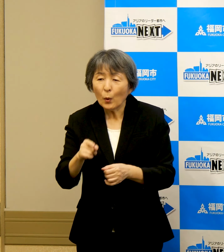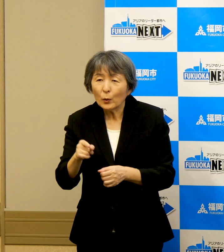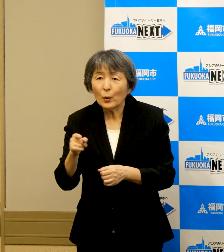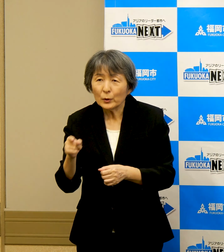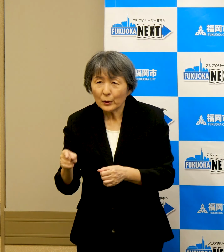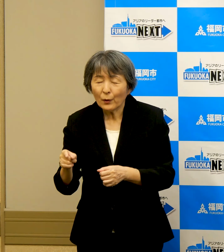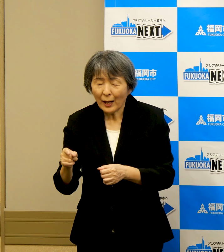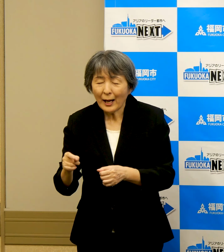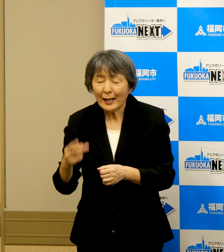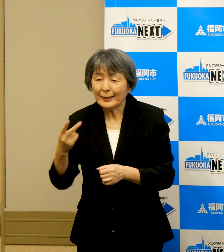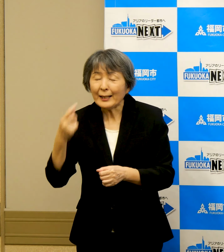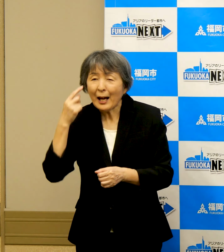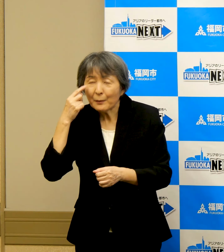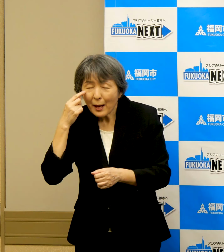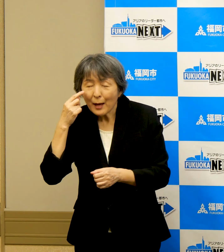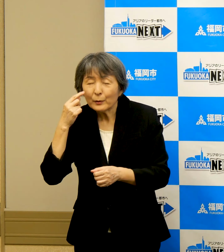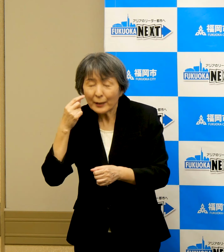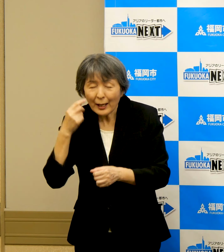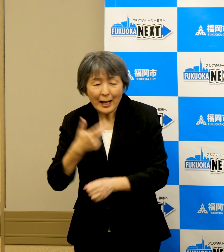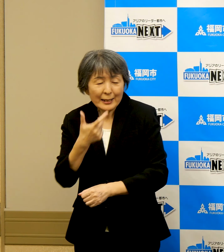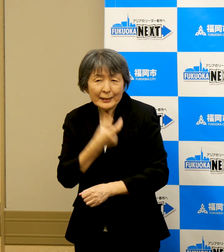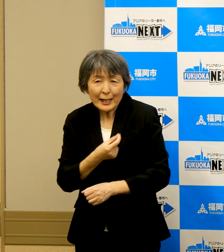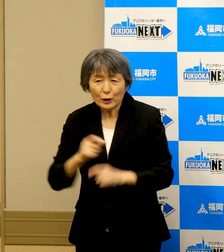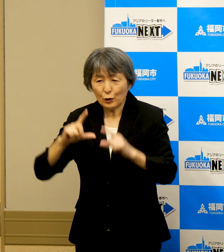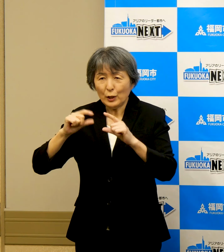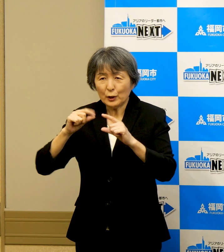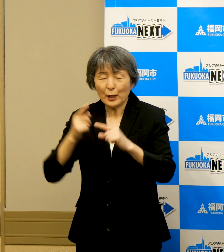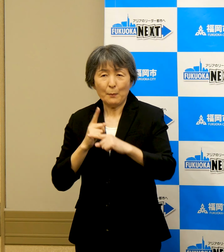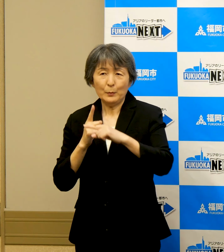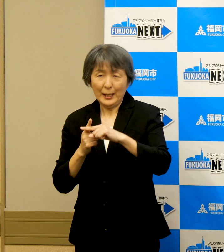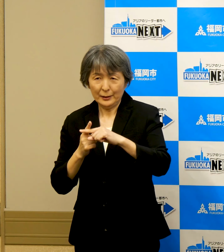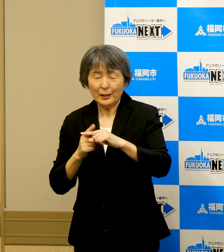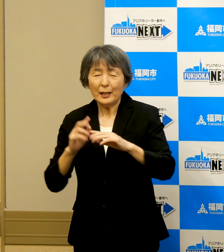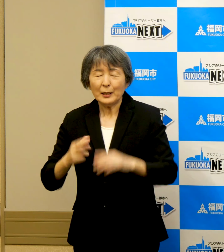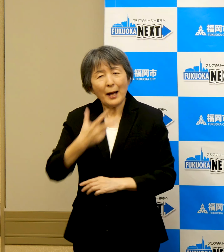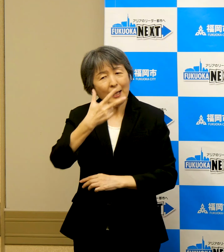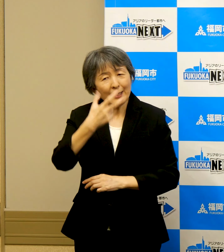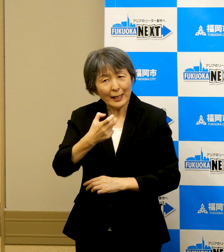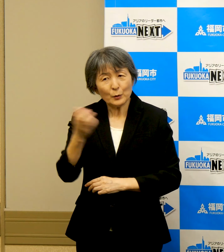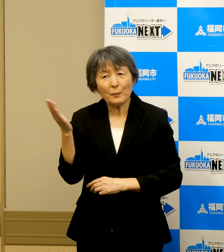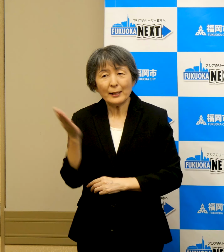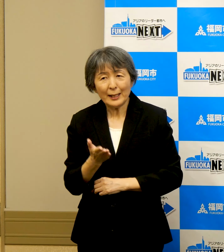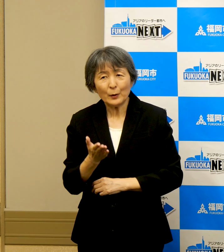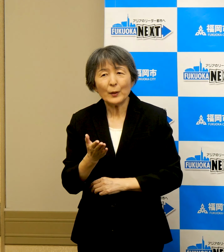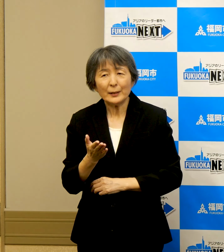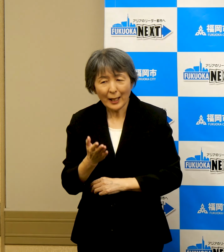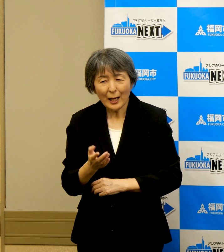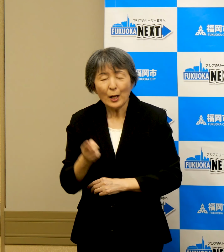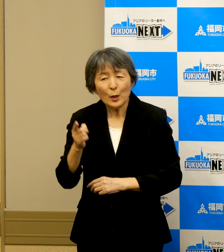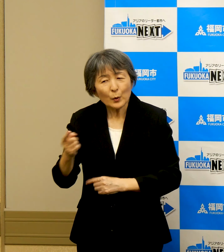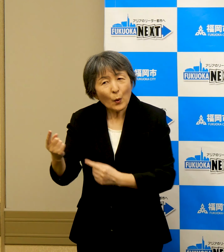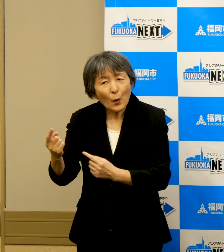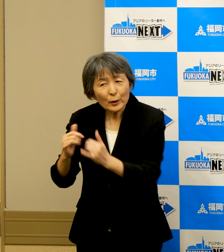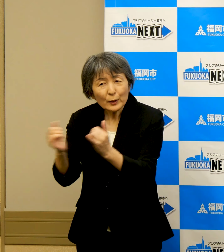接種率になるので 今は7割までいっていますけど それがどこまでいくのかなというところは